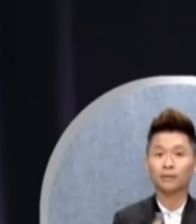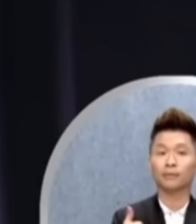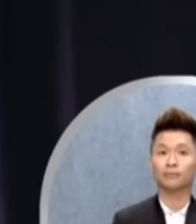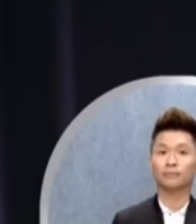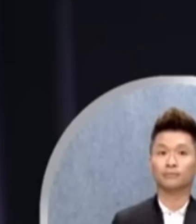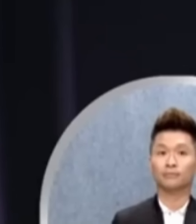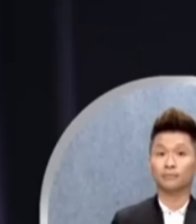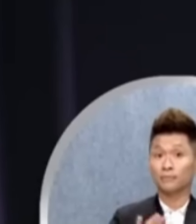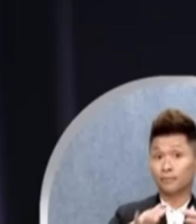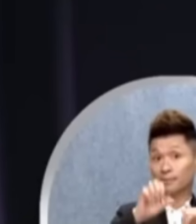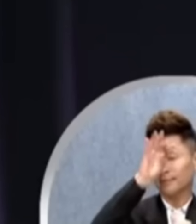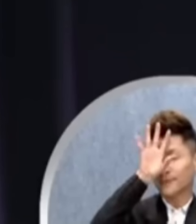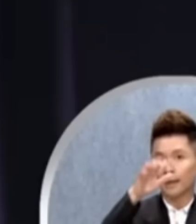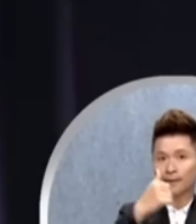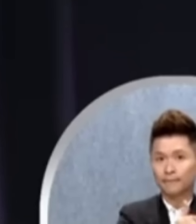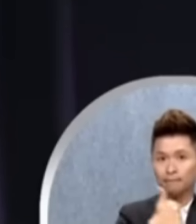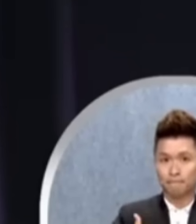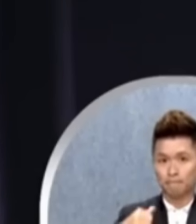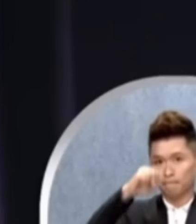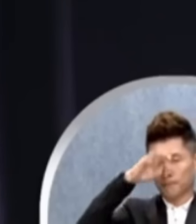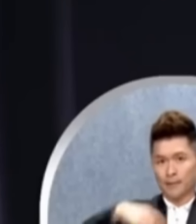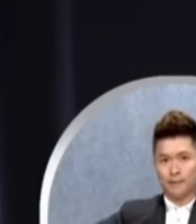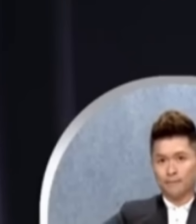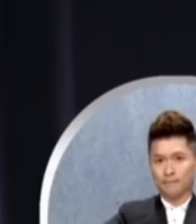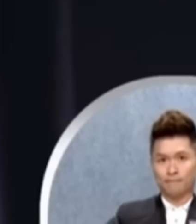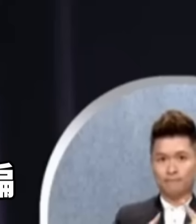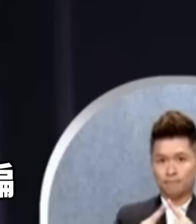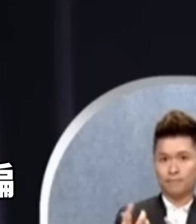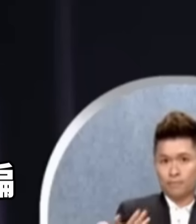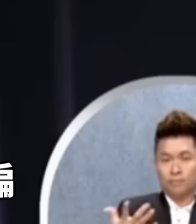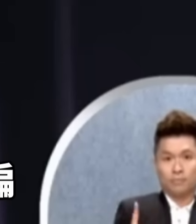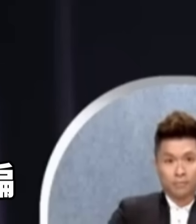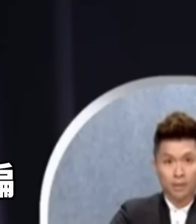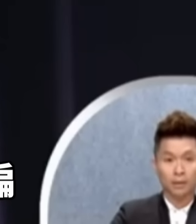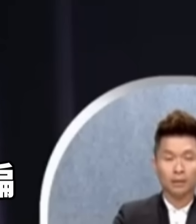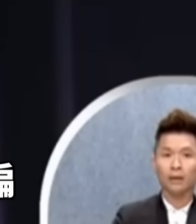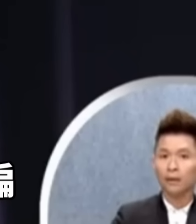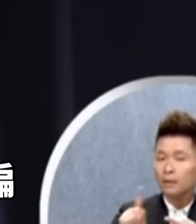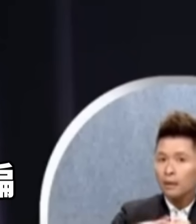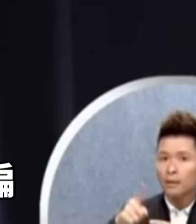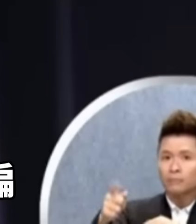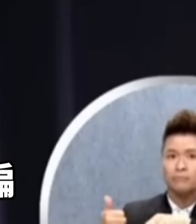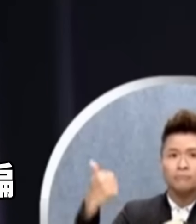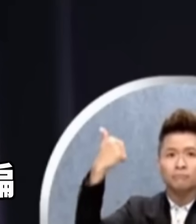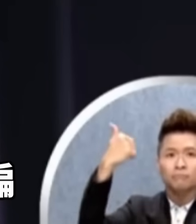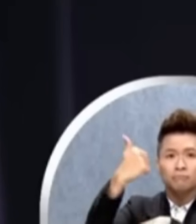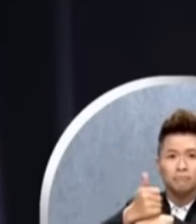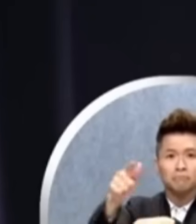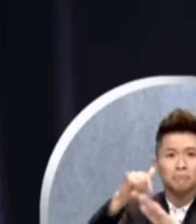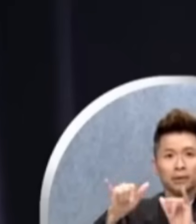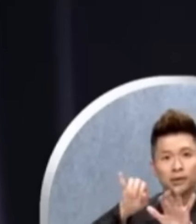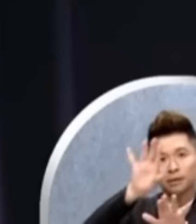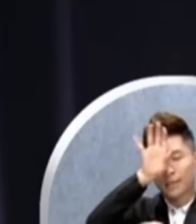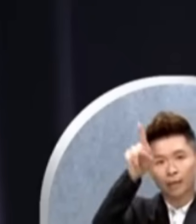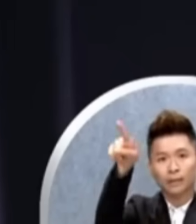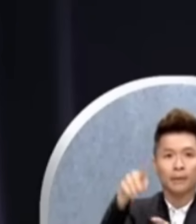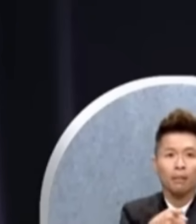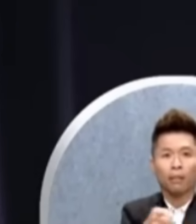我們有這個責任來監督來樹立 來讓一個執政者民進黨不要走偏 這是我們責任之所在